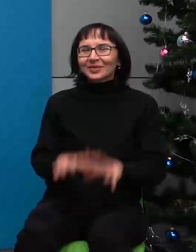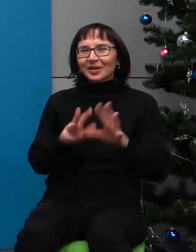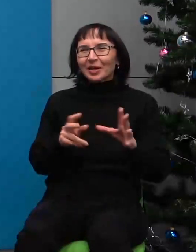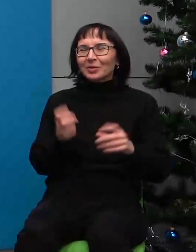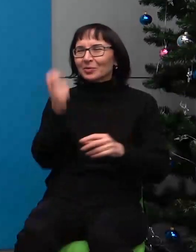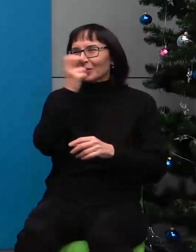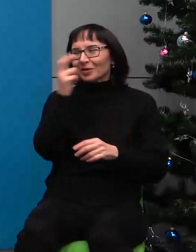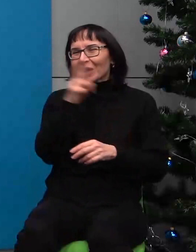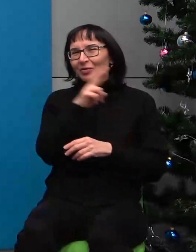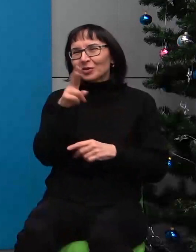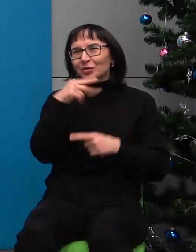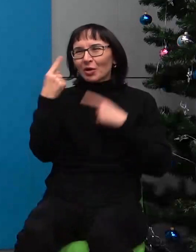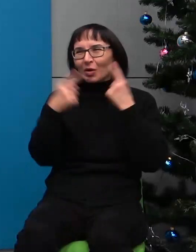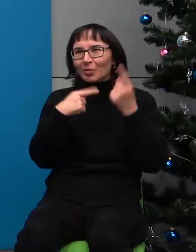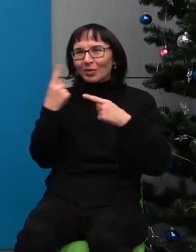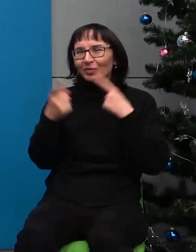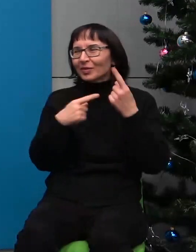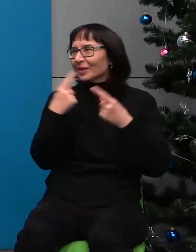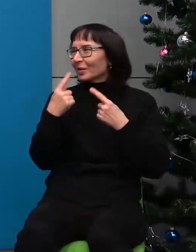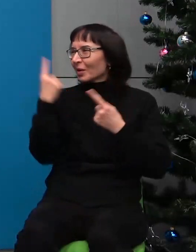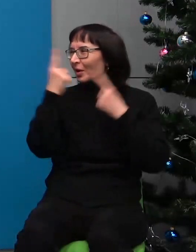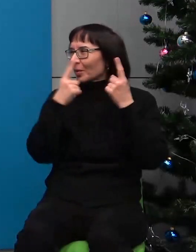Myślę, że są państwo usatysfakcjonowani,